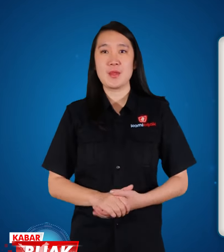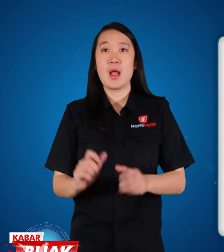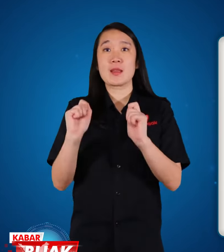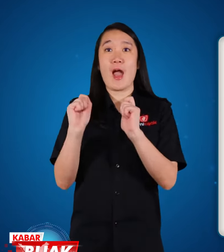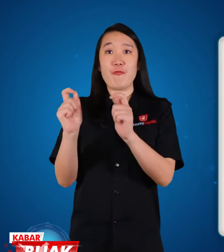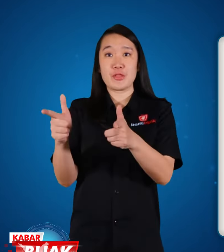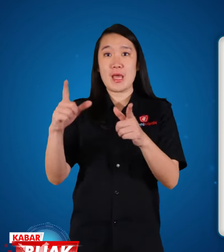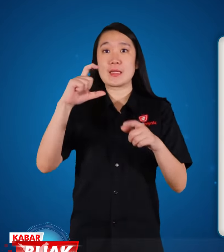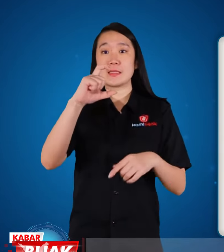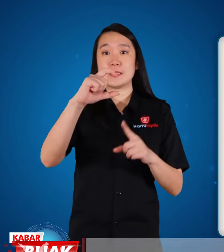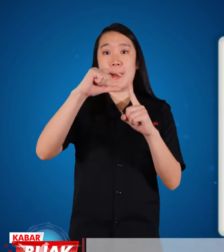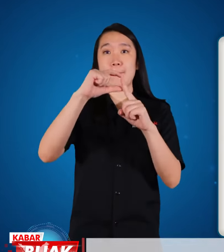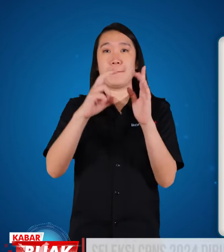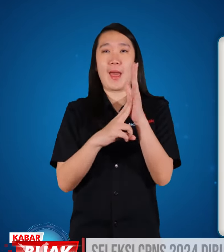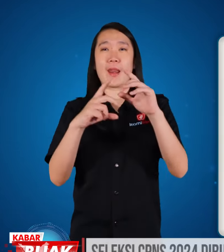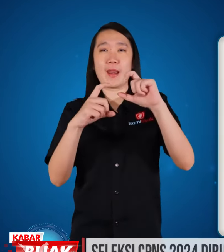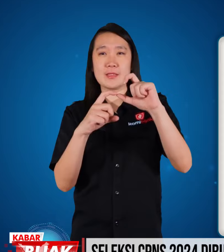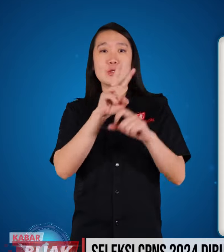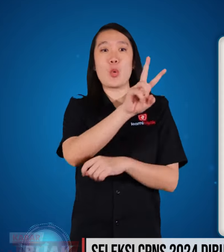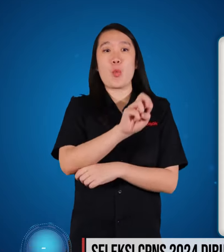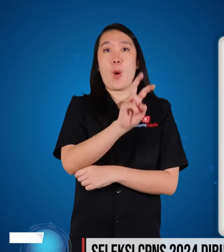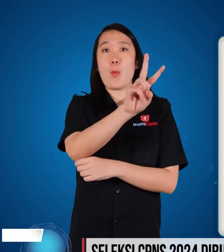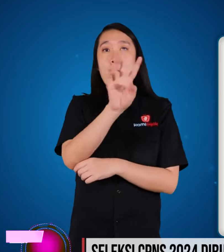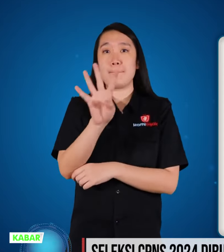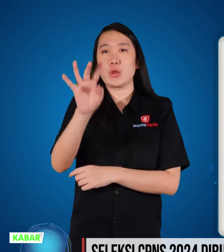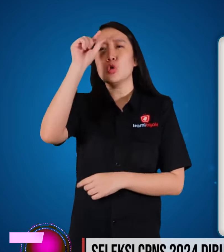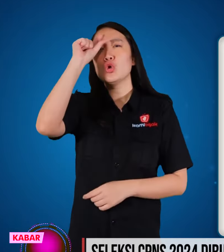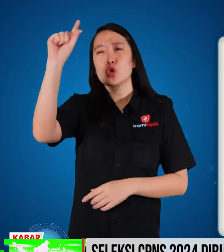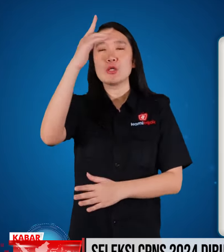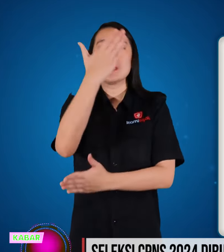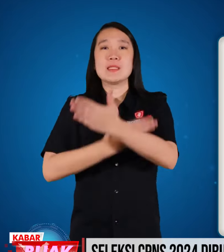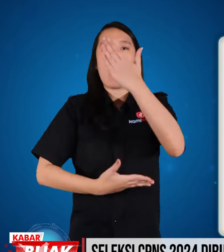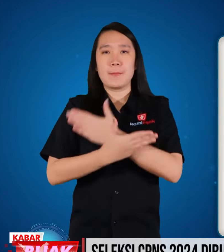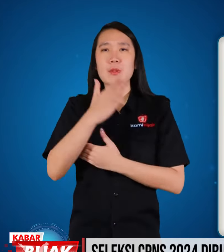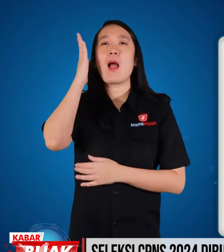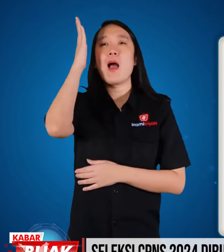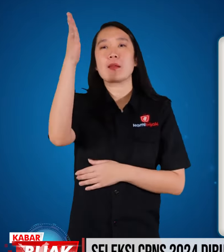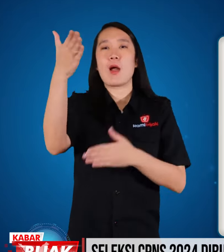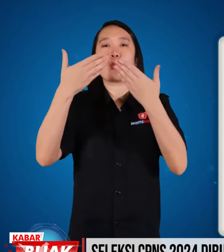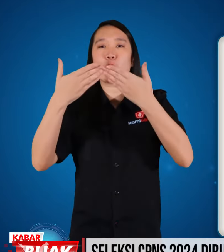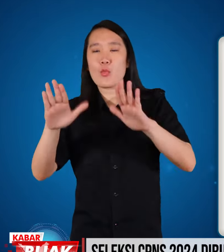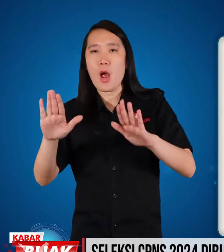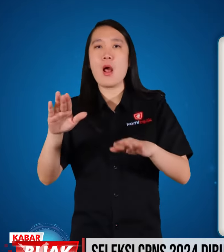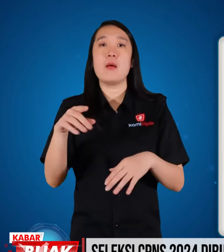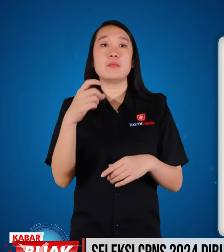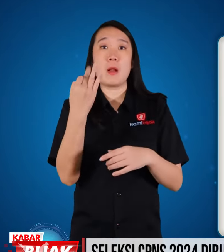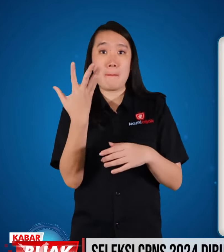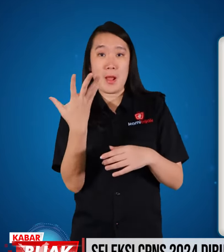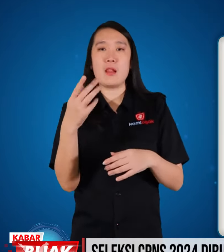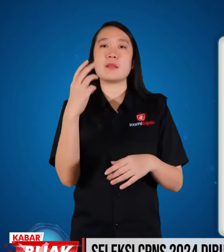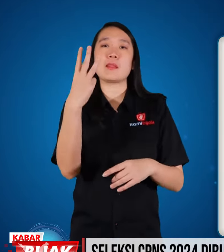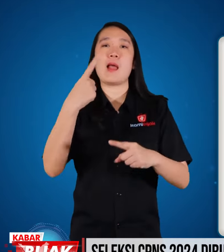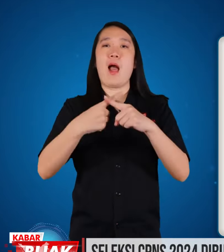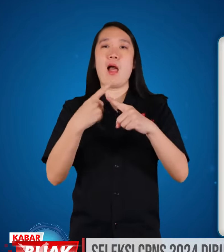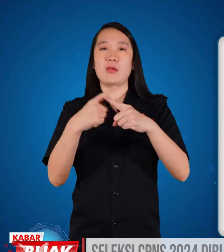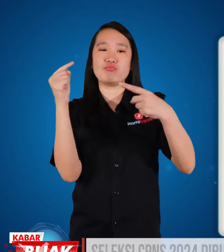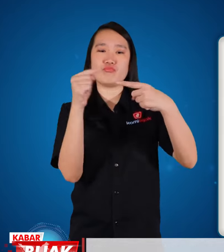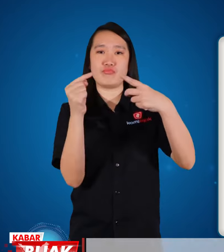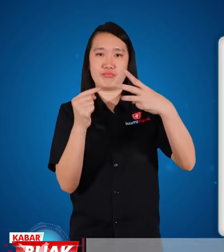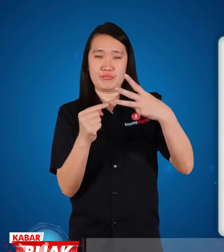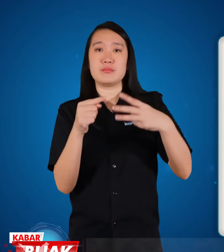Pendaftaran CPNS 2024 untuk Disabilitas akan dibuka sebanyak 3 kali.